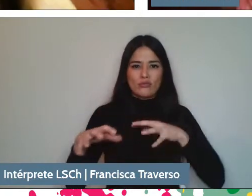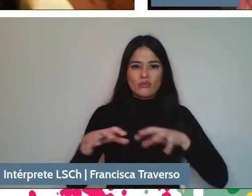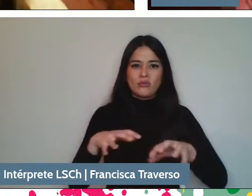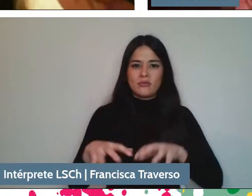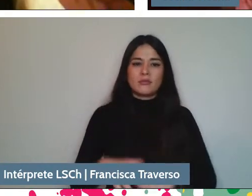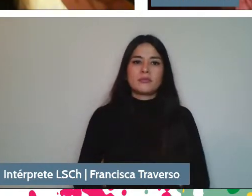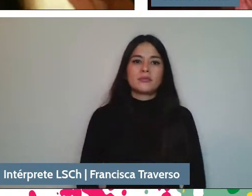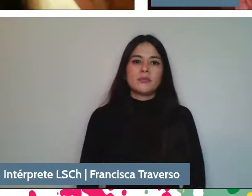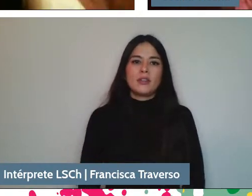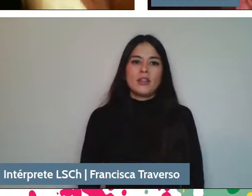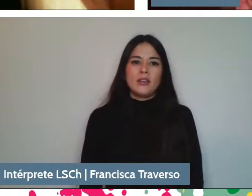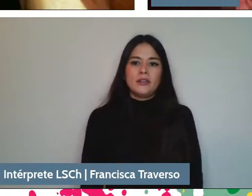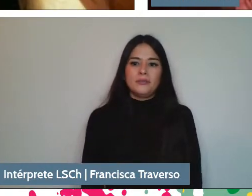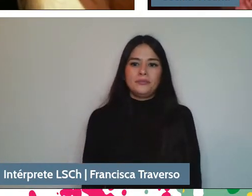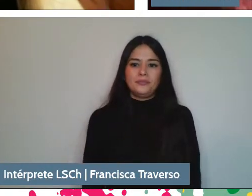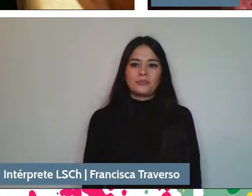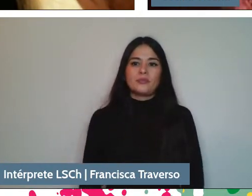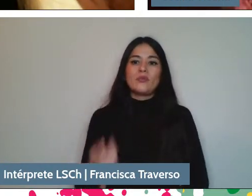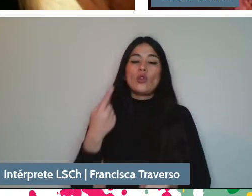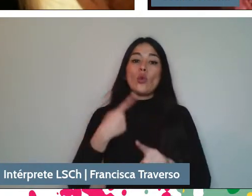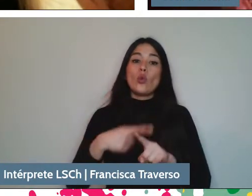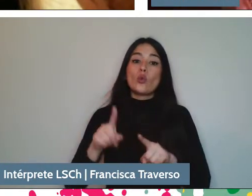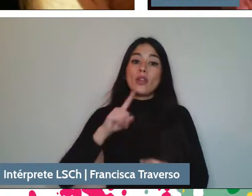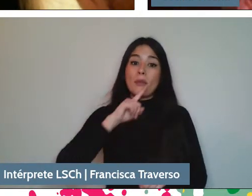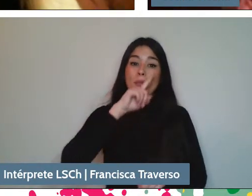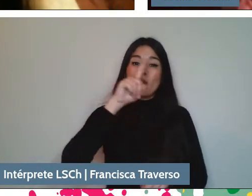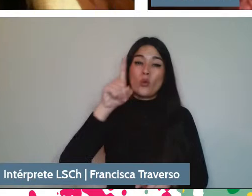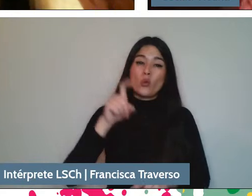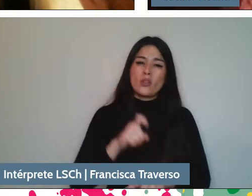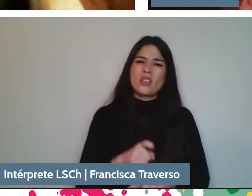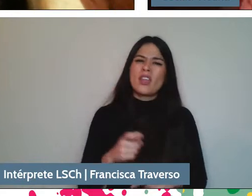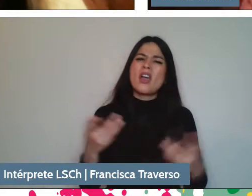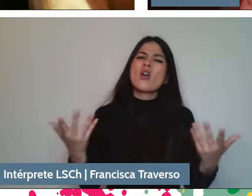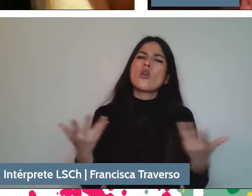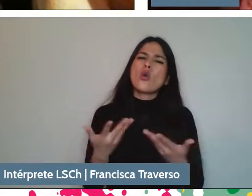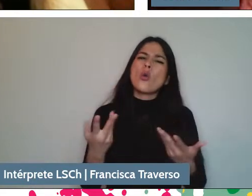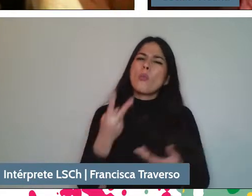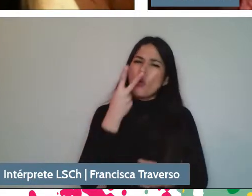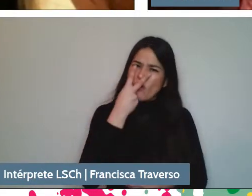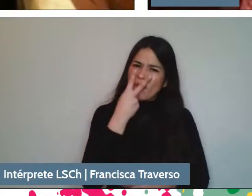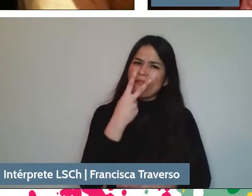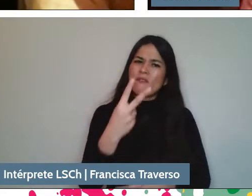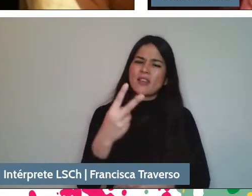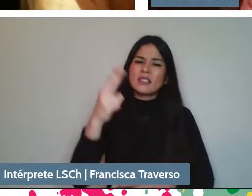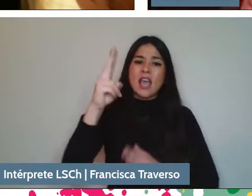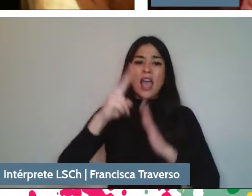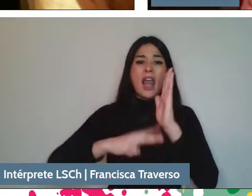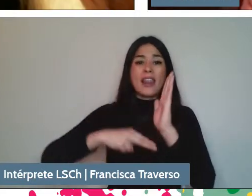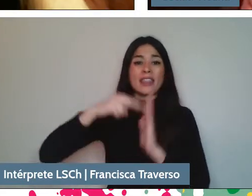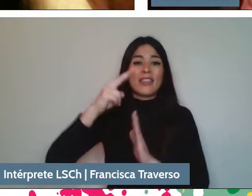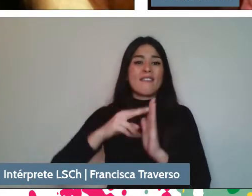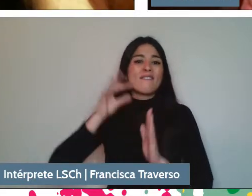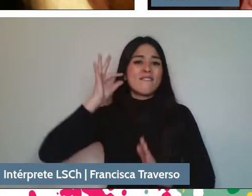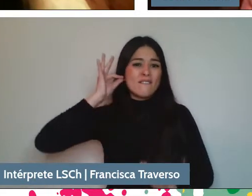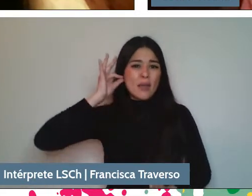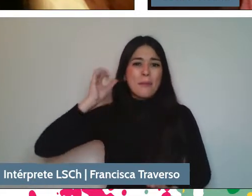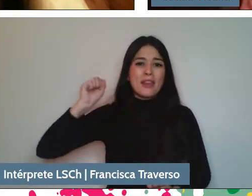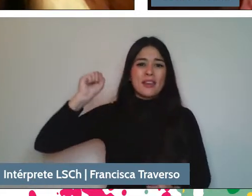Super. Hay otra pregunta que nos dicen: "¿Cómo ves el arte femenino en Chile en este momento? Y particularmente a mi me gustaría agregar,